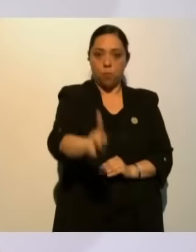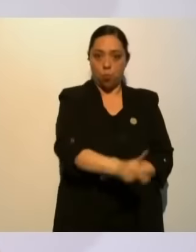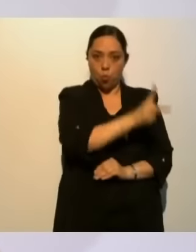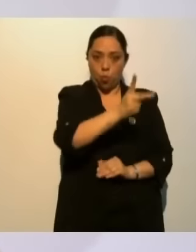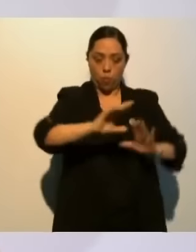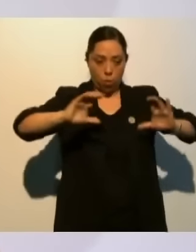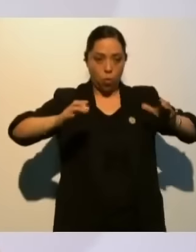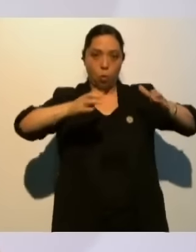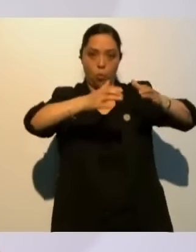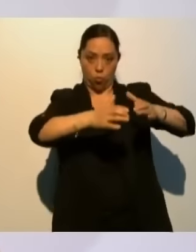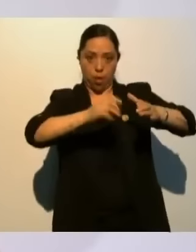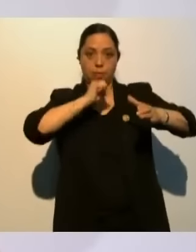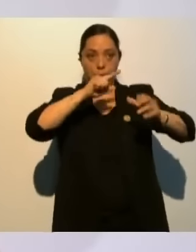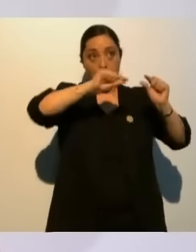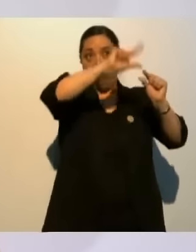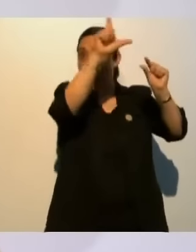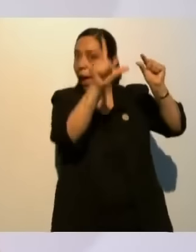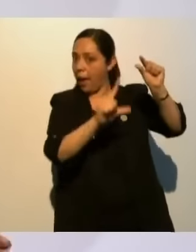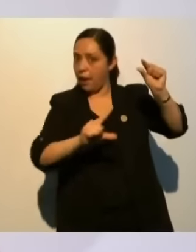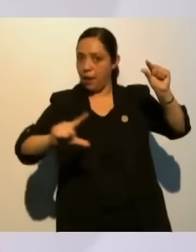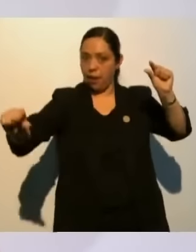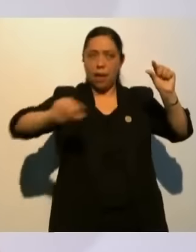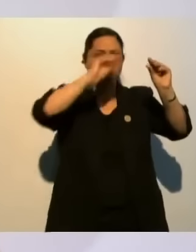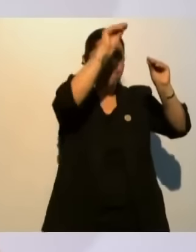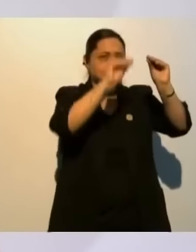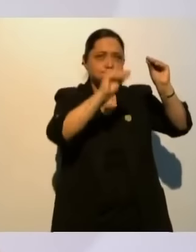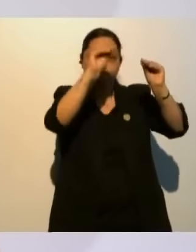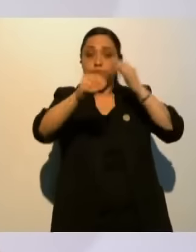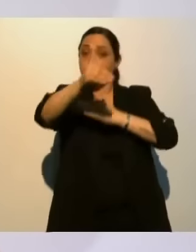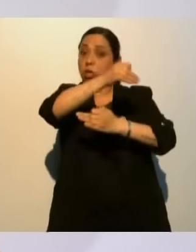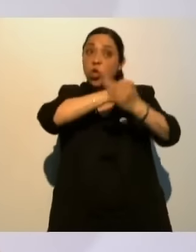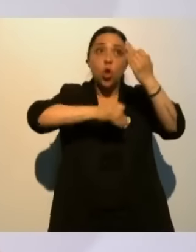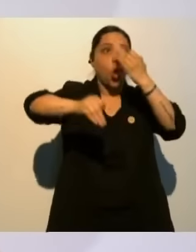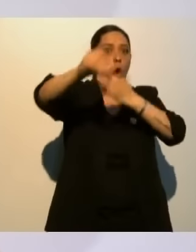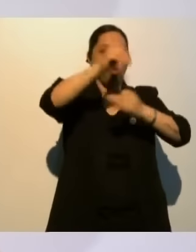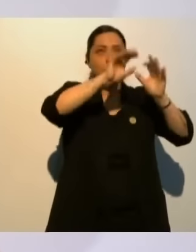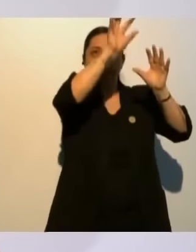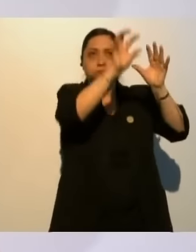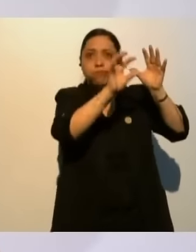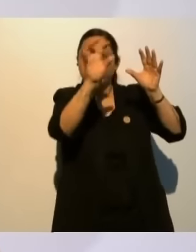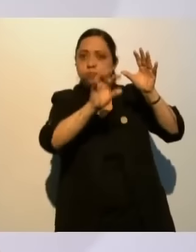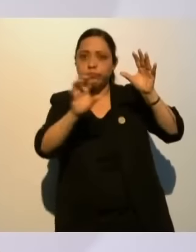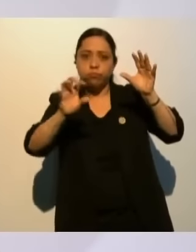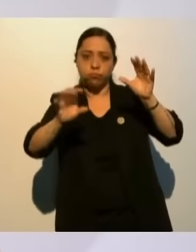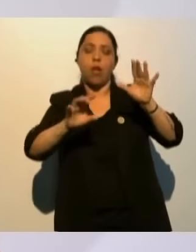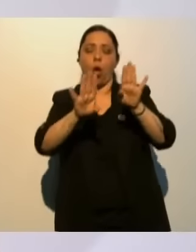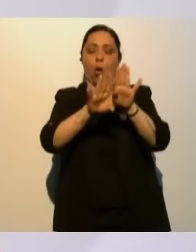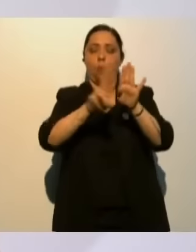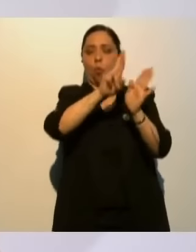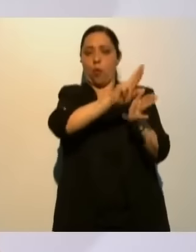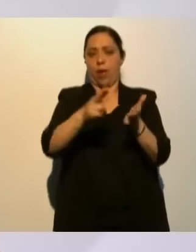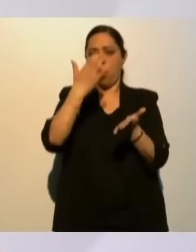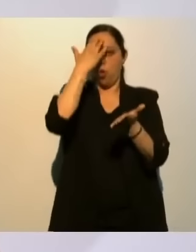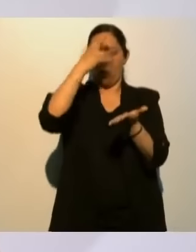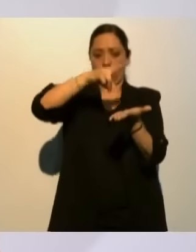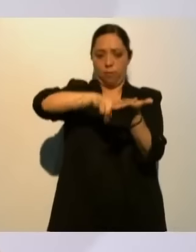nuestro país a todas y a todos a todos los que están reconocidos por el Instituto Nacional de